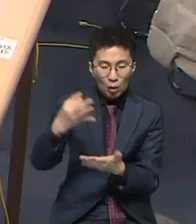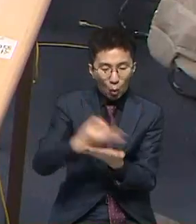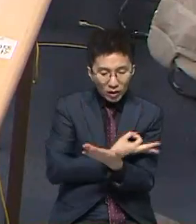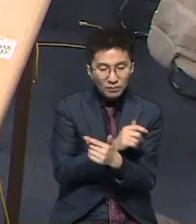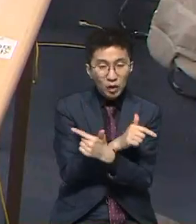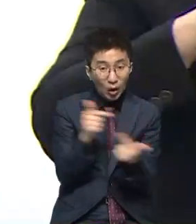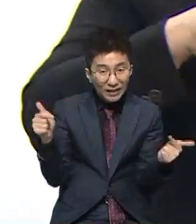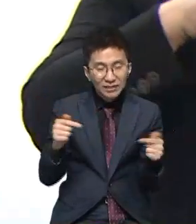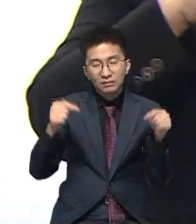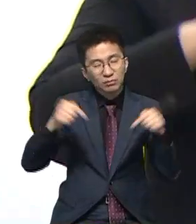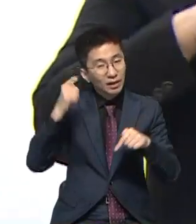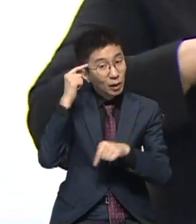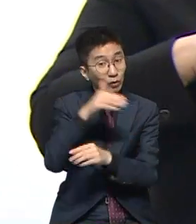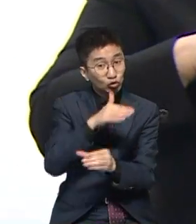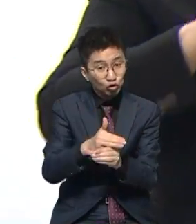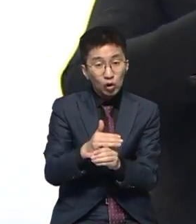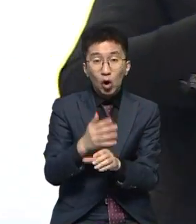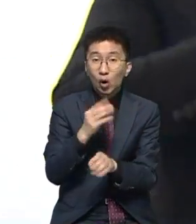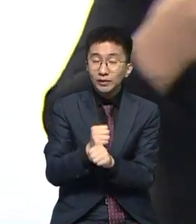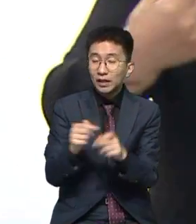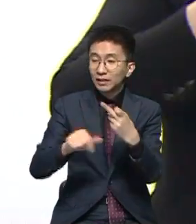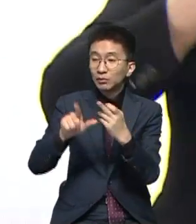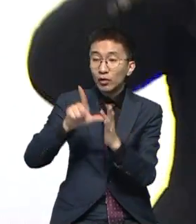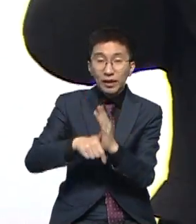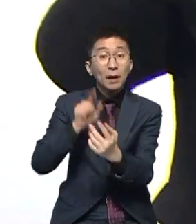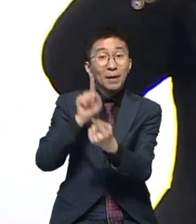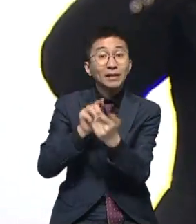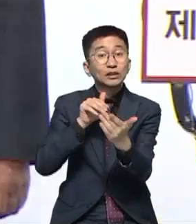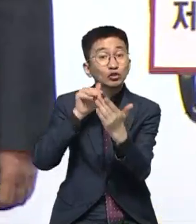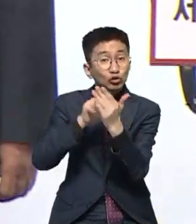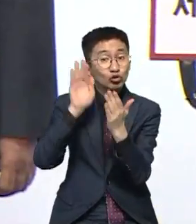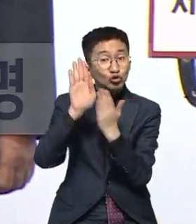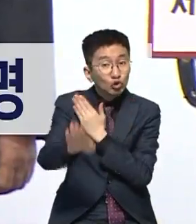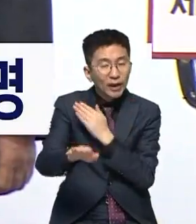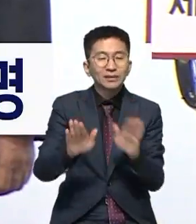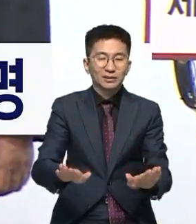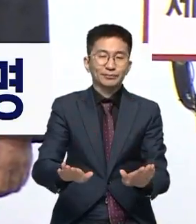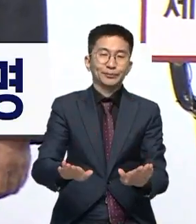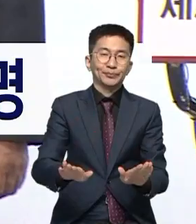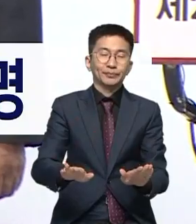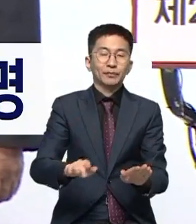12월 이후 당선인 신분으로 노동계와 만나는 건 이번이 처음입니다.